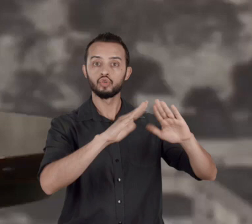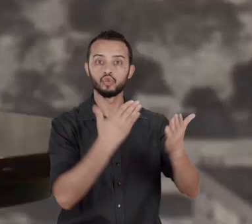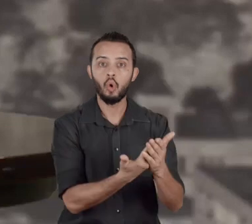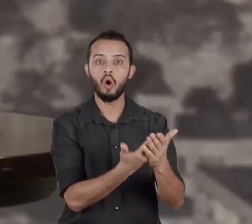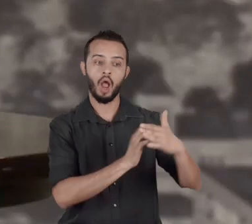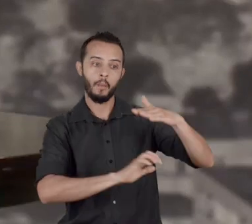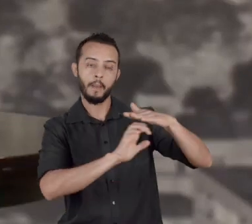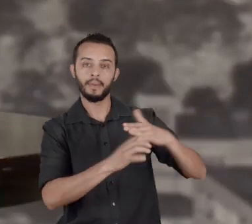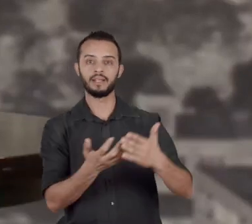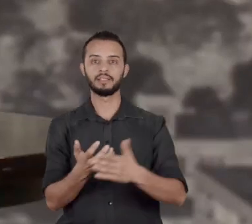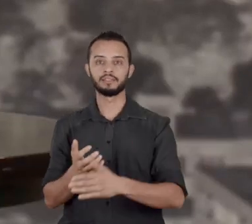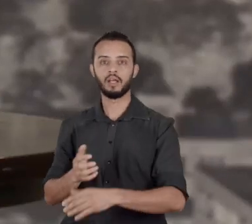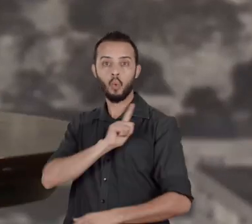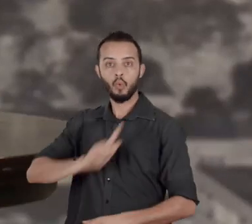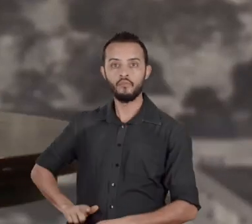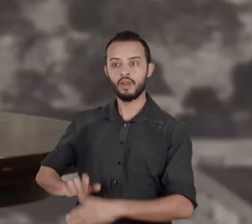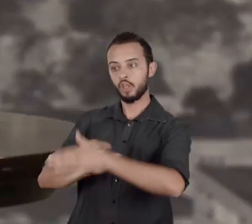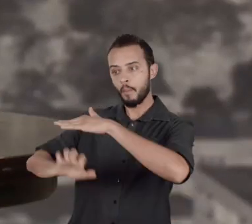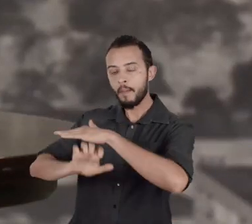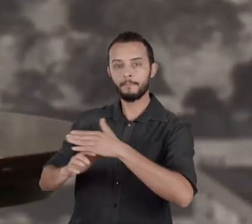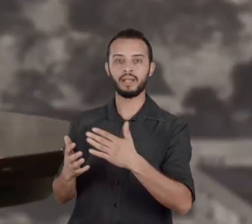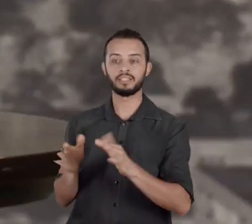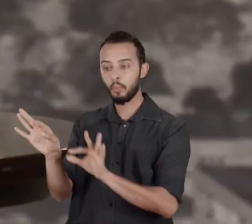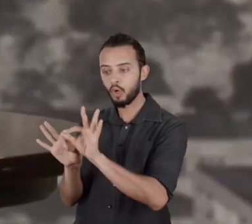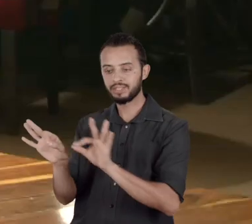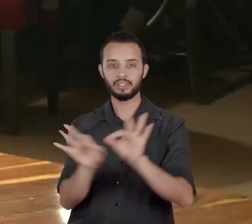é uma forma geral de organização da vida social.